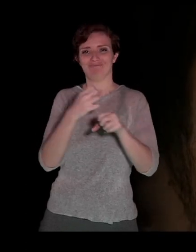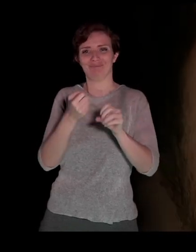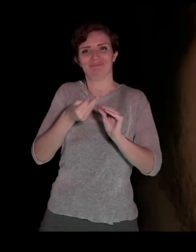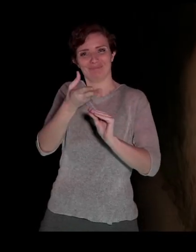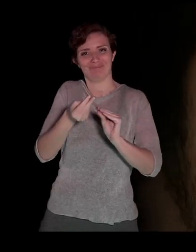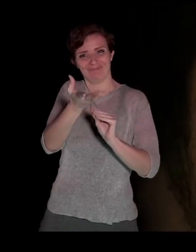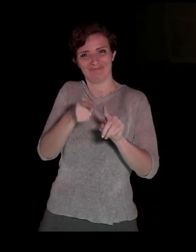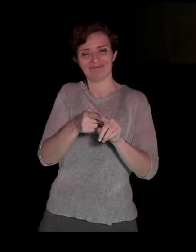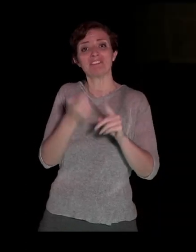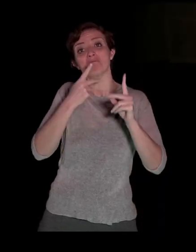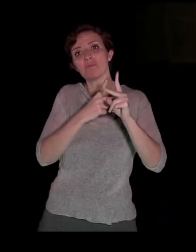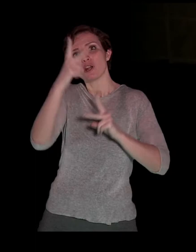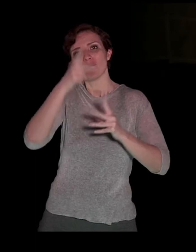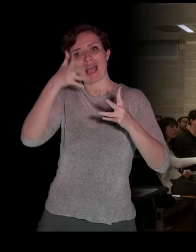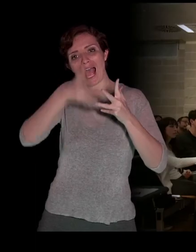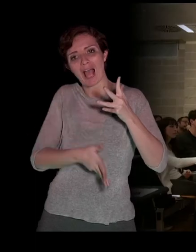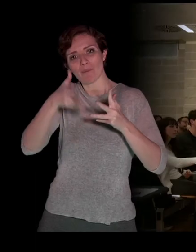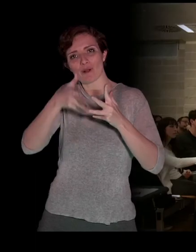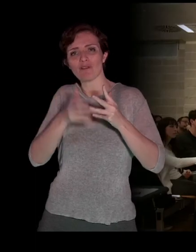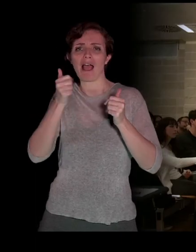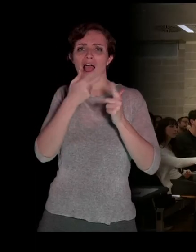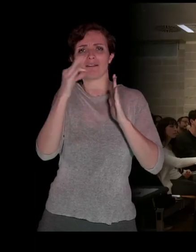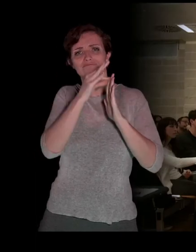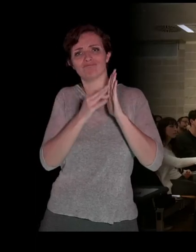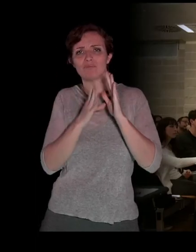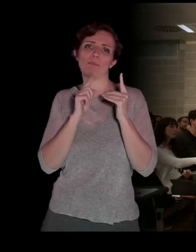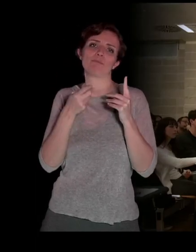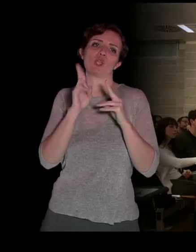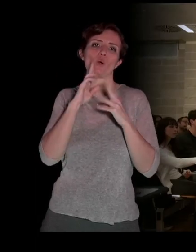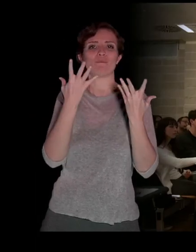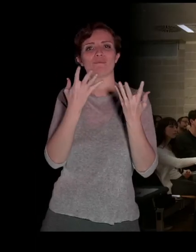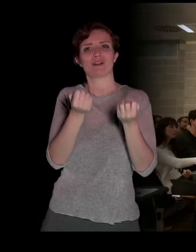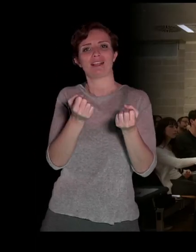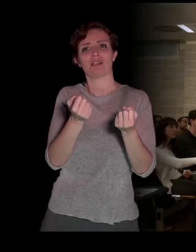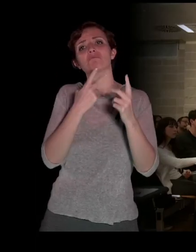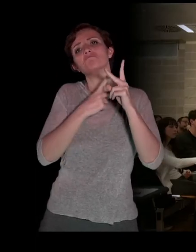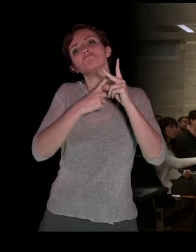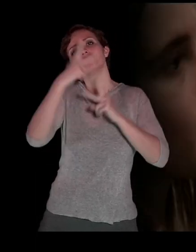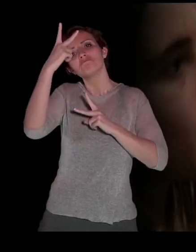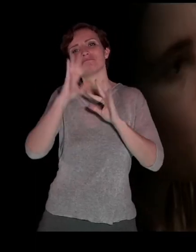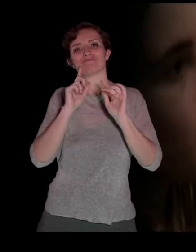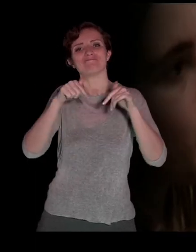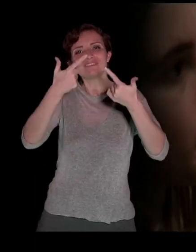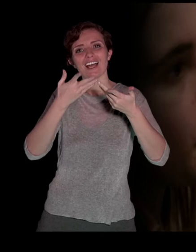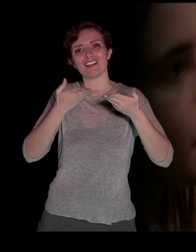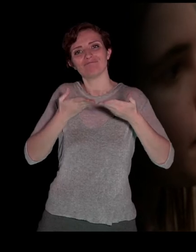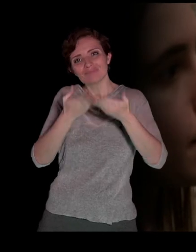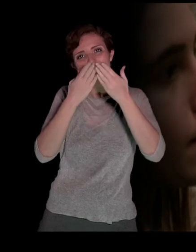cercheremo di approfondire alcuni aspetti, soprattutto pratici, cercando di aiutarvi negli esercizi pratici.